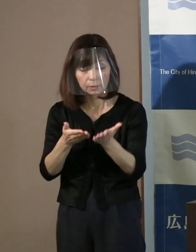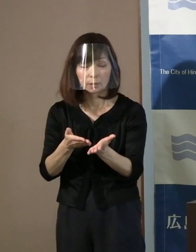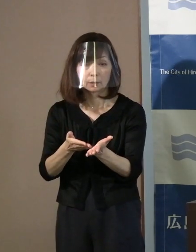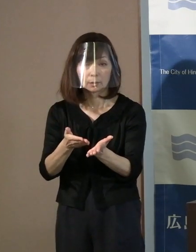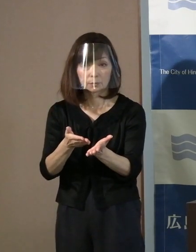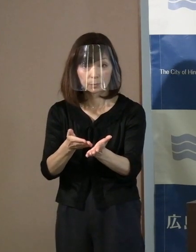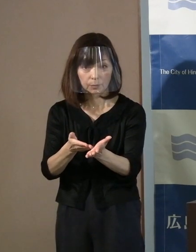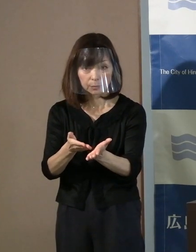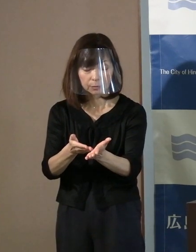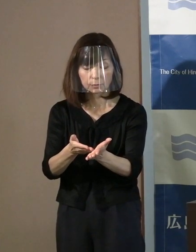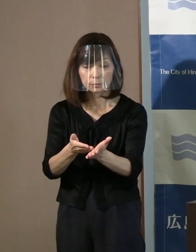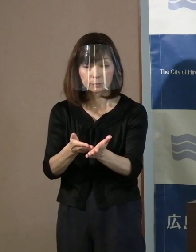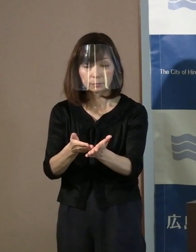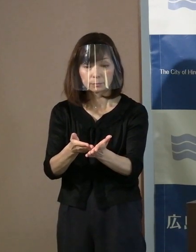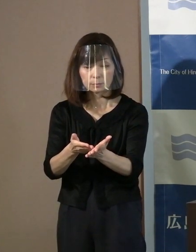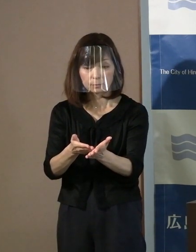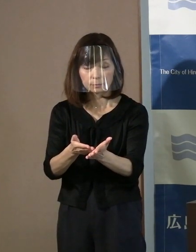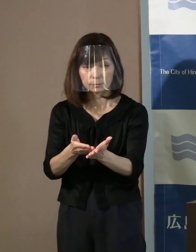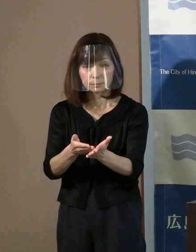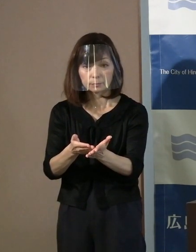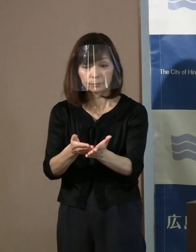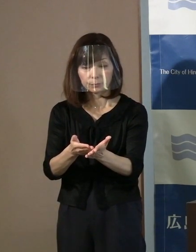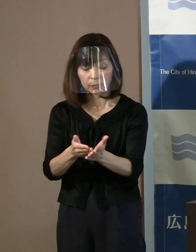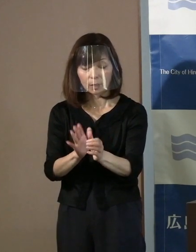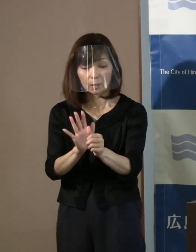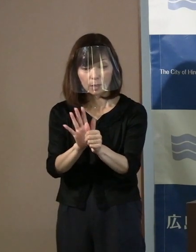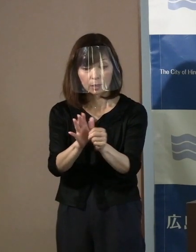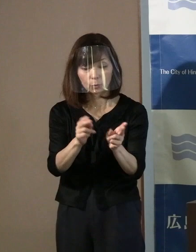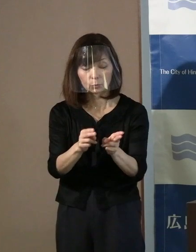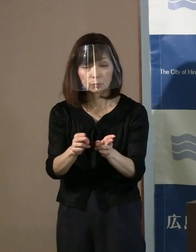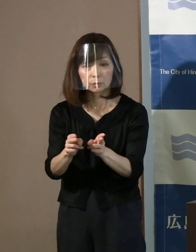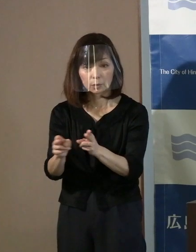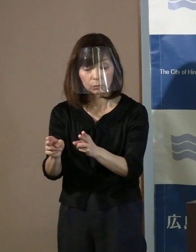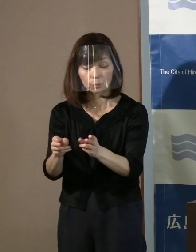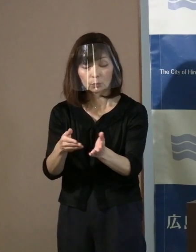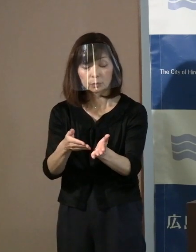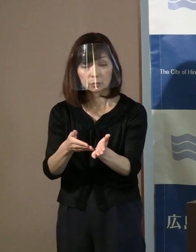手帳の援護制度を説明する ということをやることで､